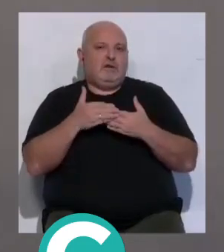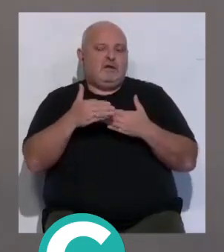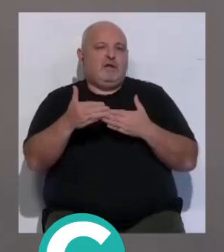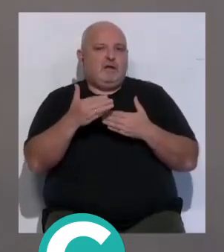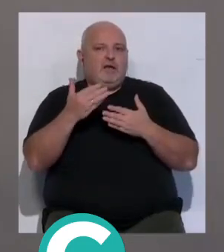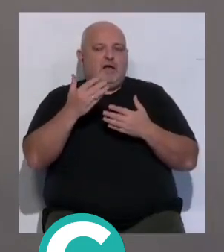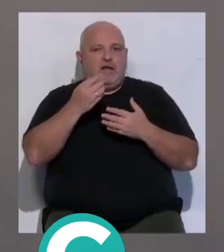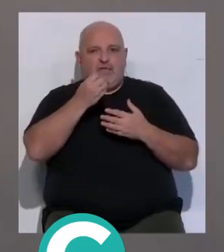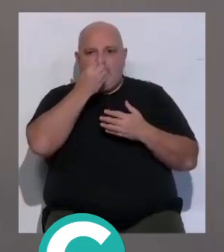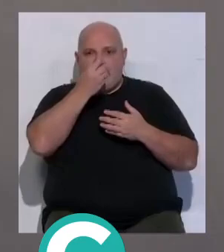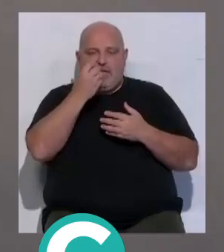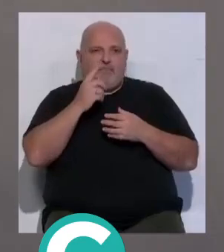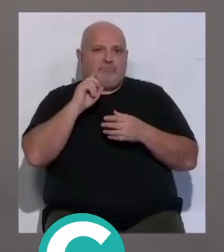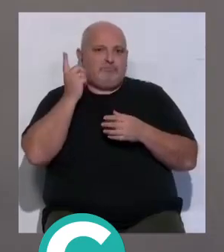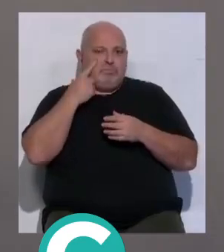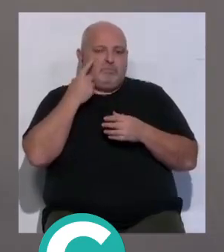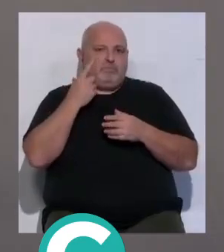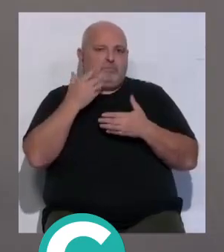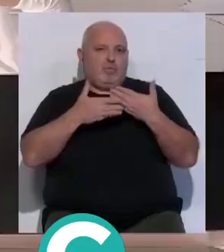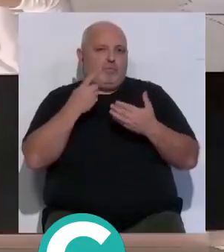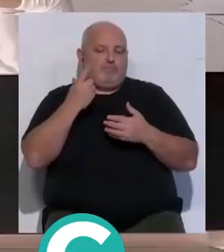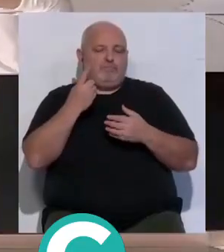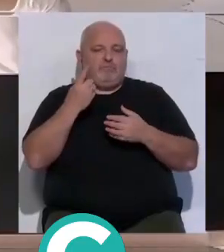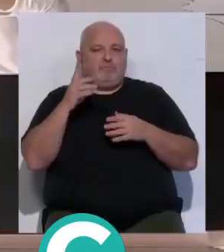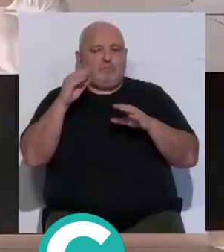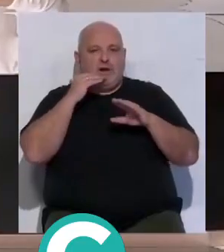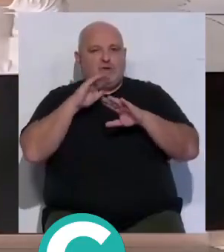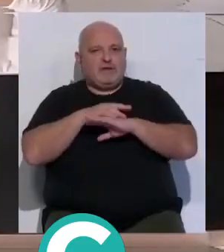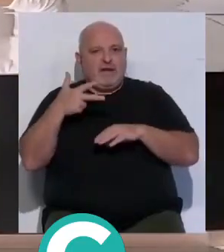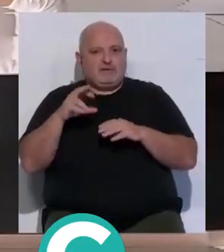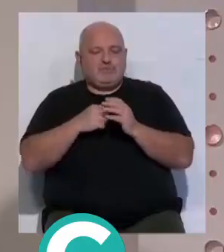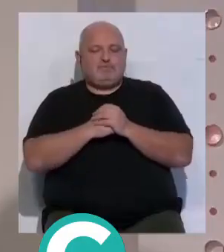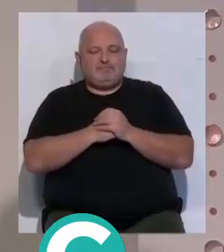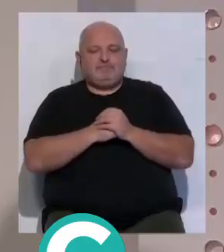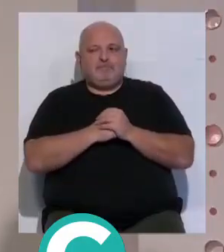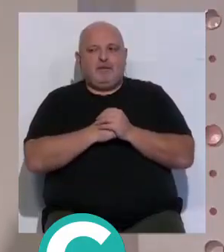ciencia también avance pero en sentido positivo muy buenas noches buenas noches Hugo Bueno a ti